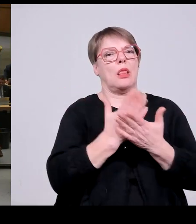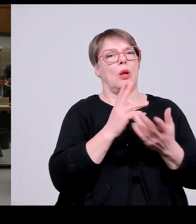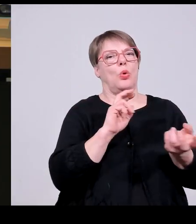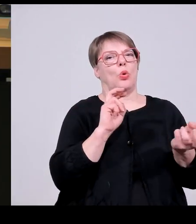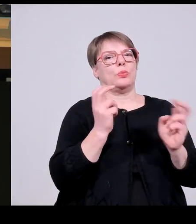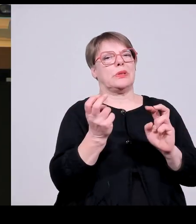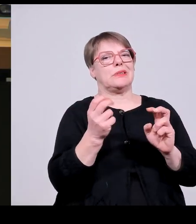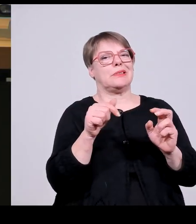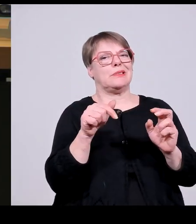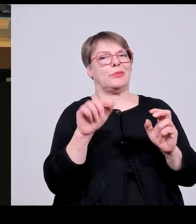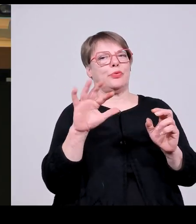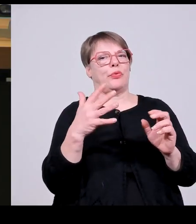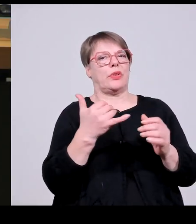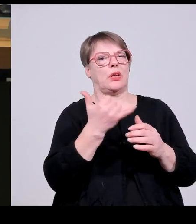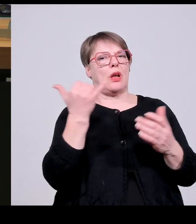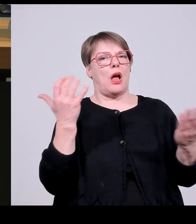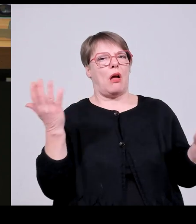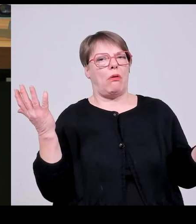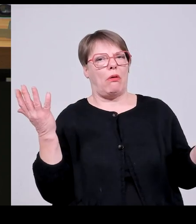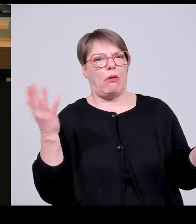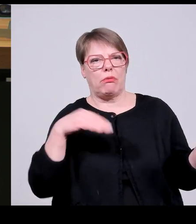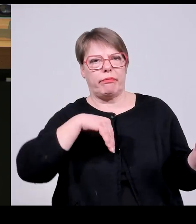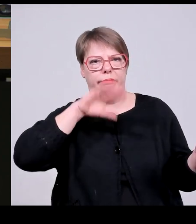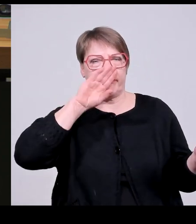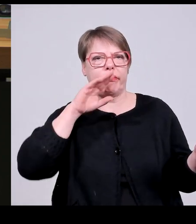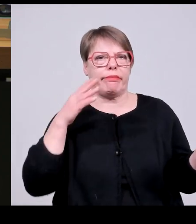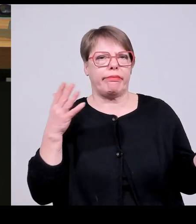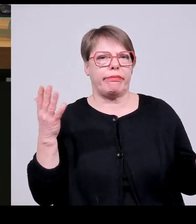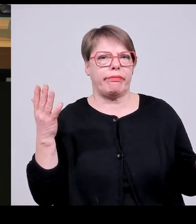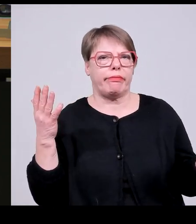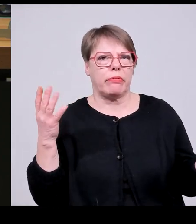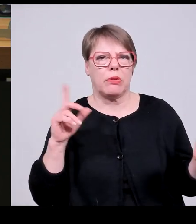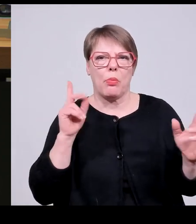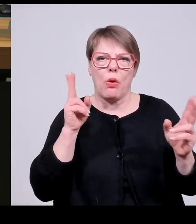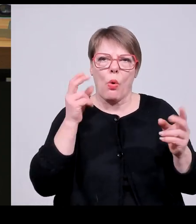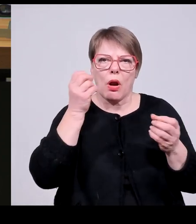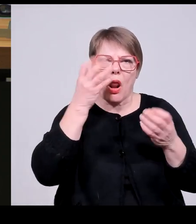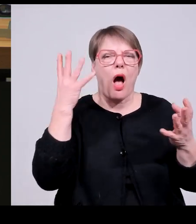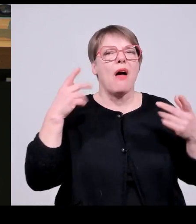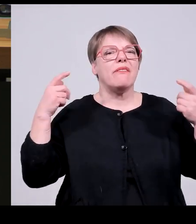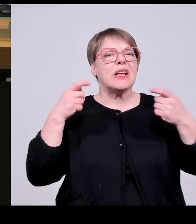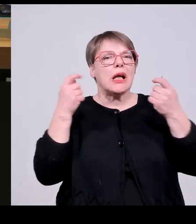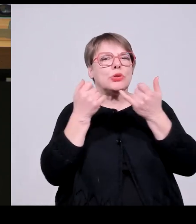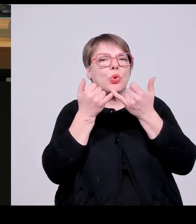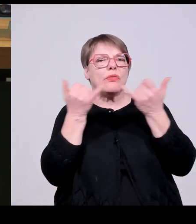Bibliotheken brauchen einen verlässlichen Planungs-Horizont unsere Bibliotheken brauchen um Hygienestandards in der